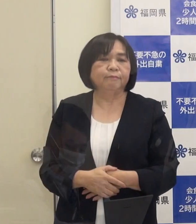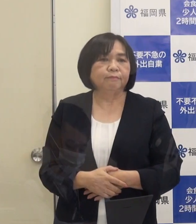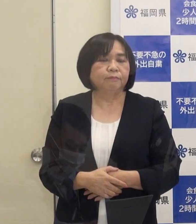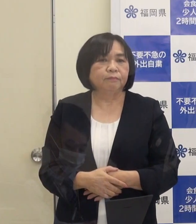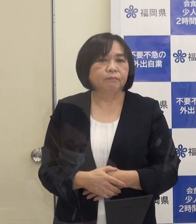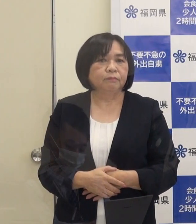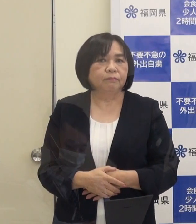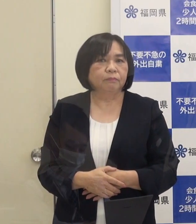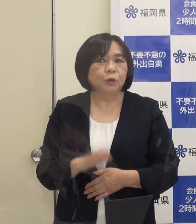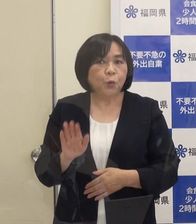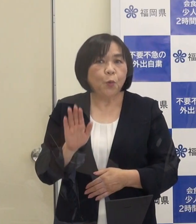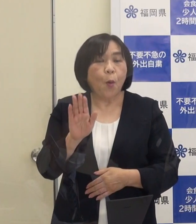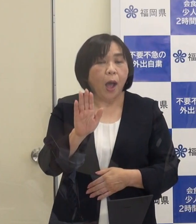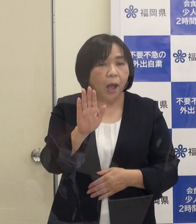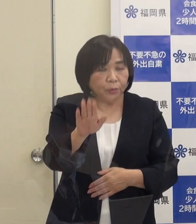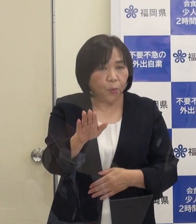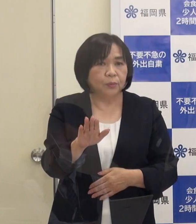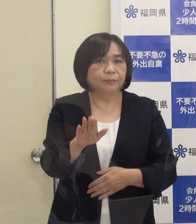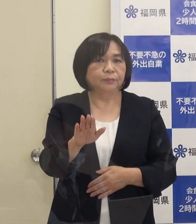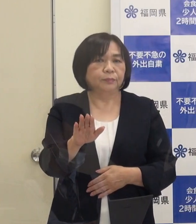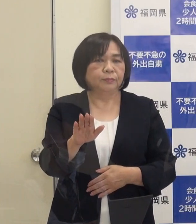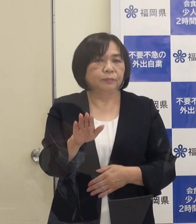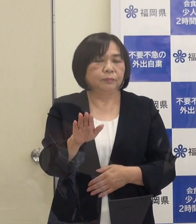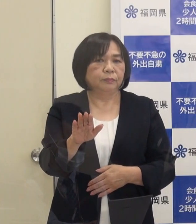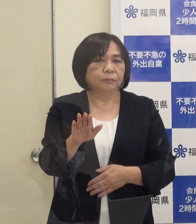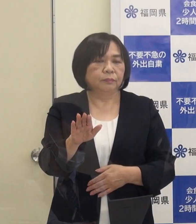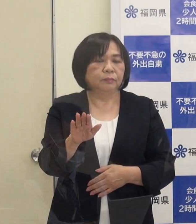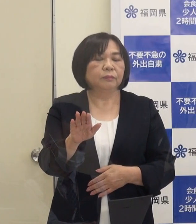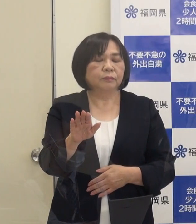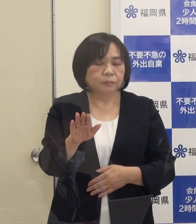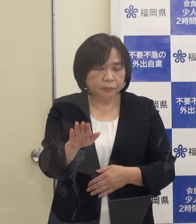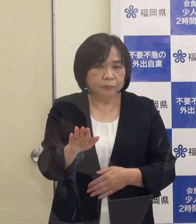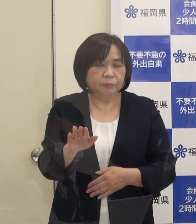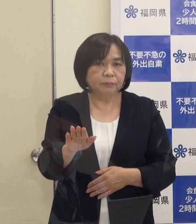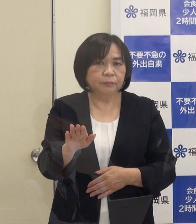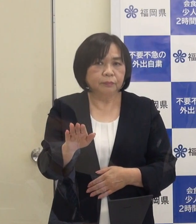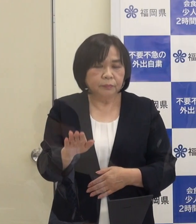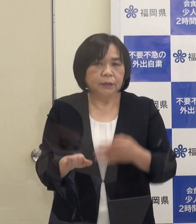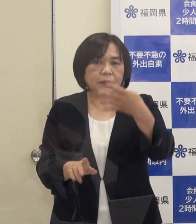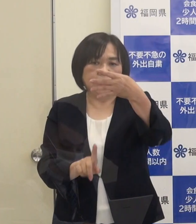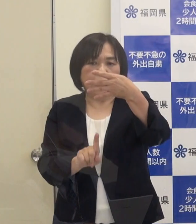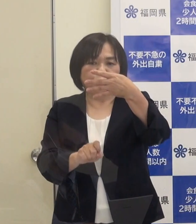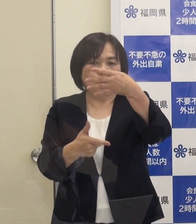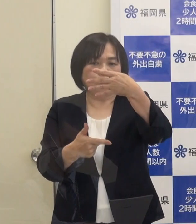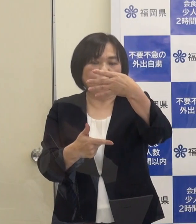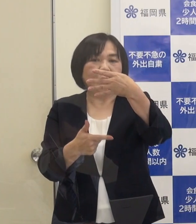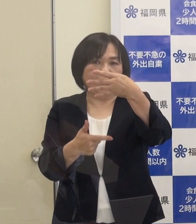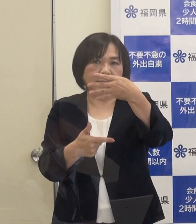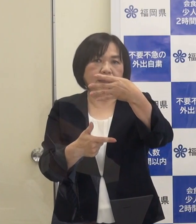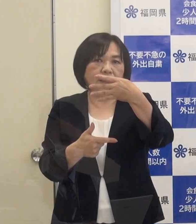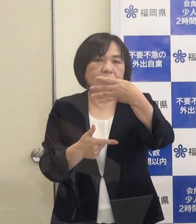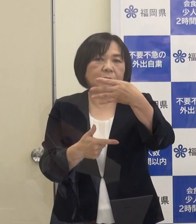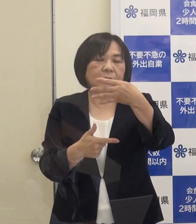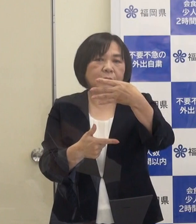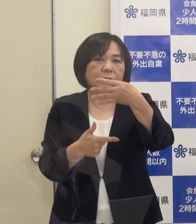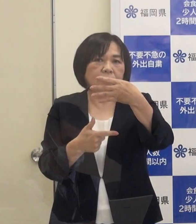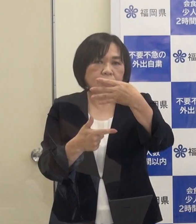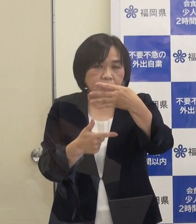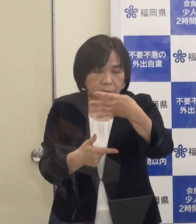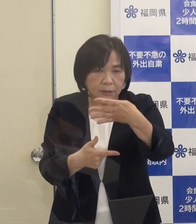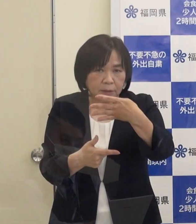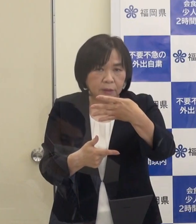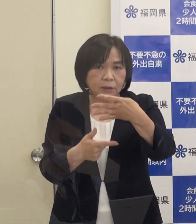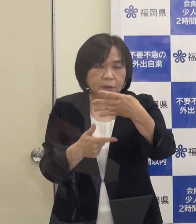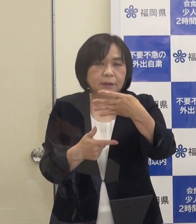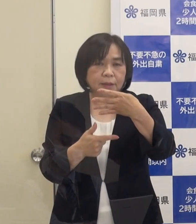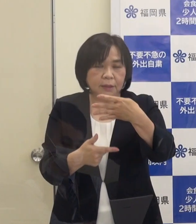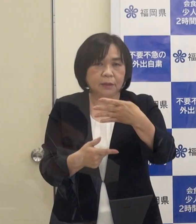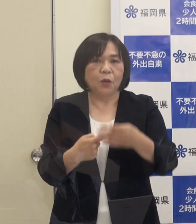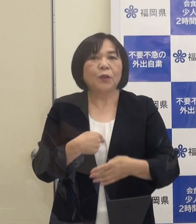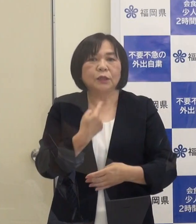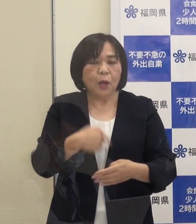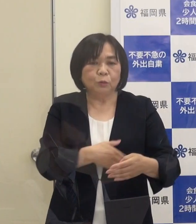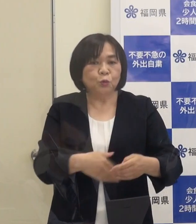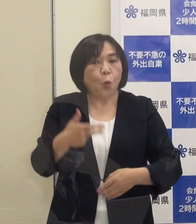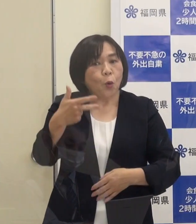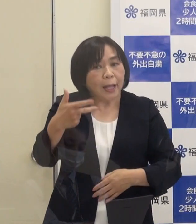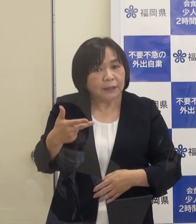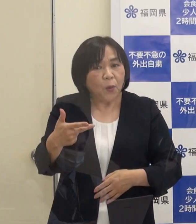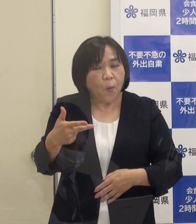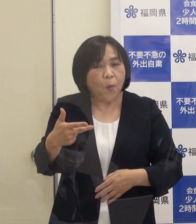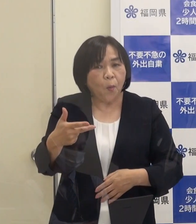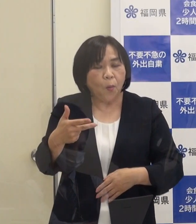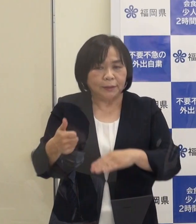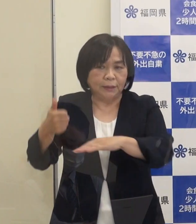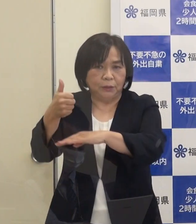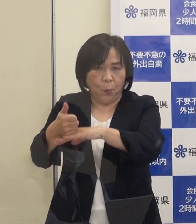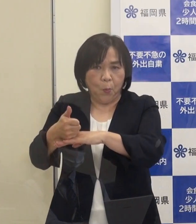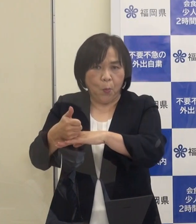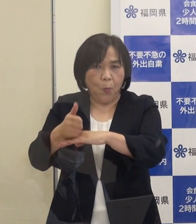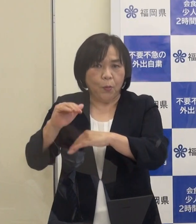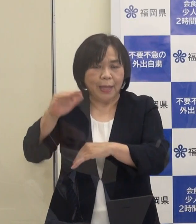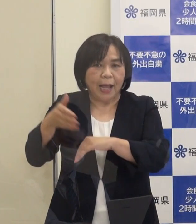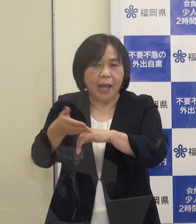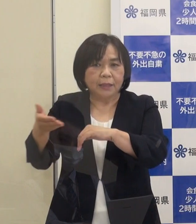その後 １６日のうちに福岡市の高島市長とも協議を行い